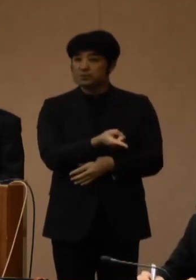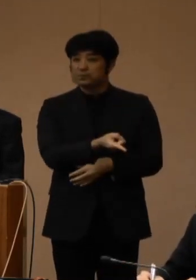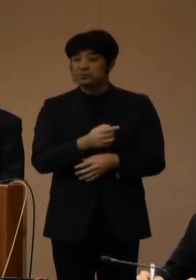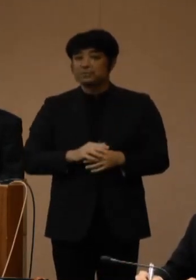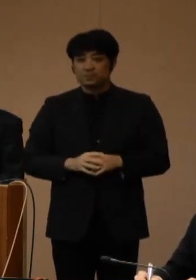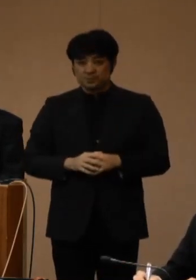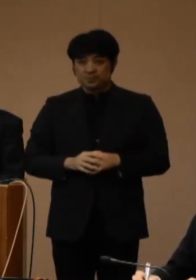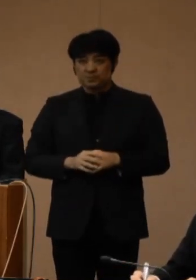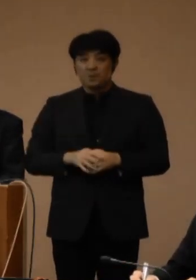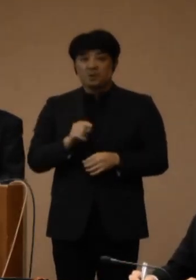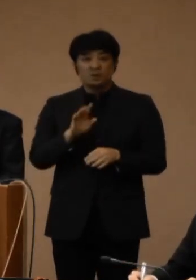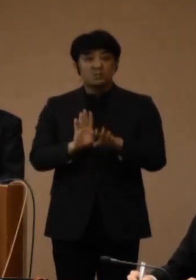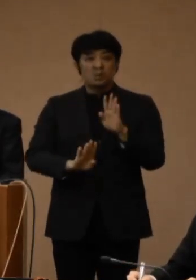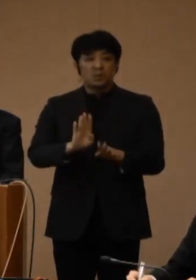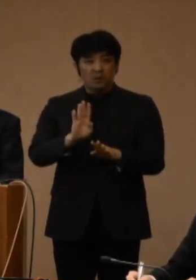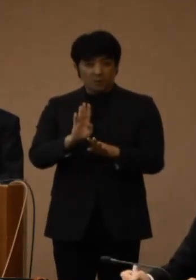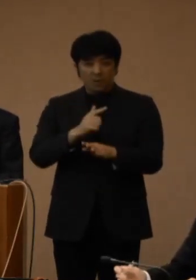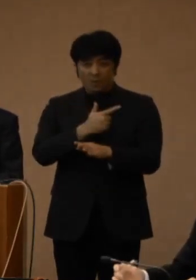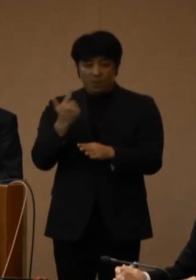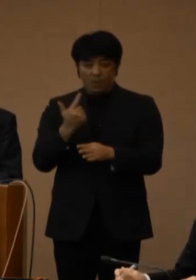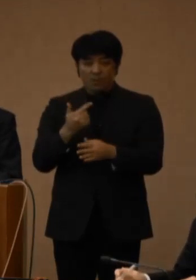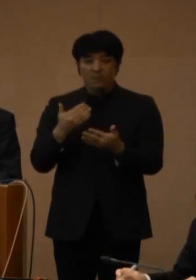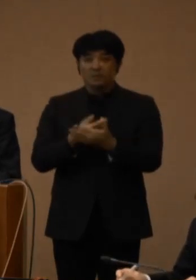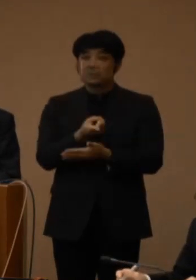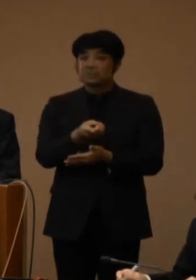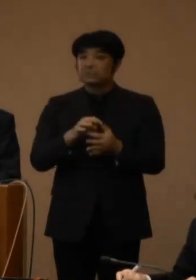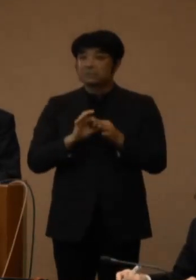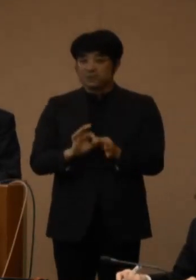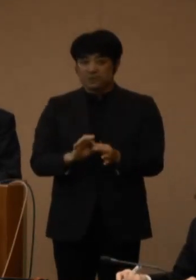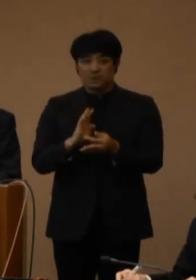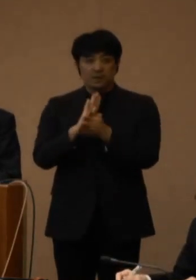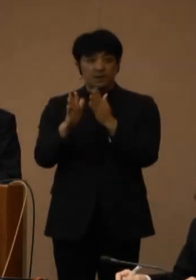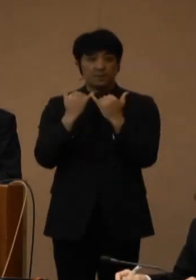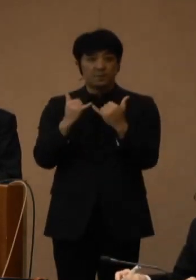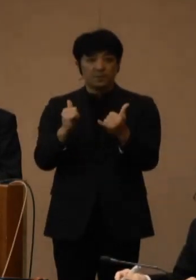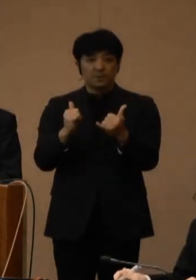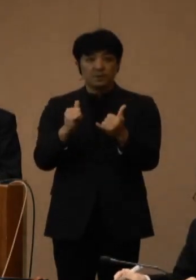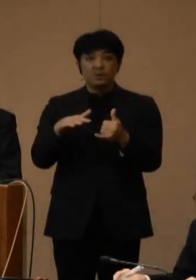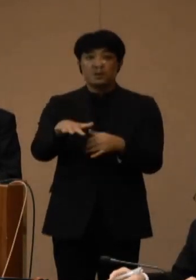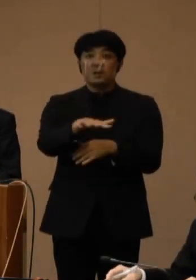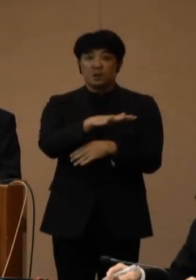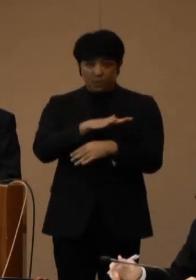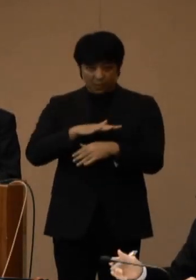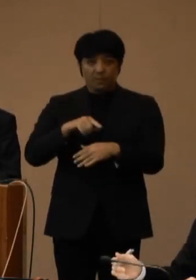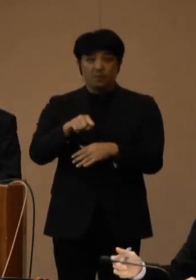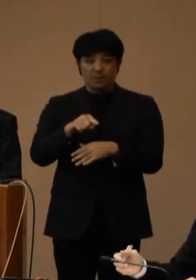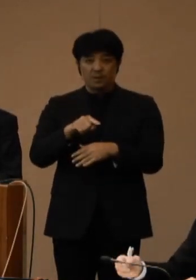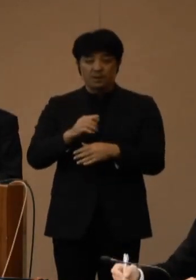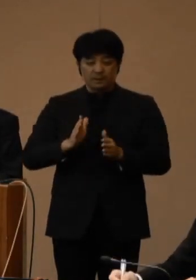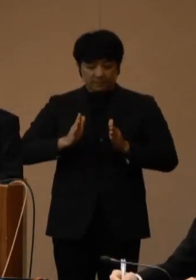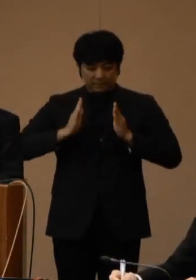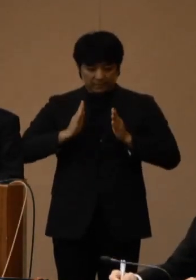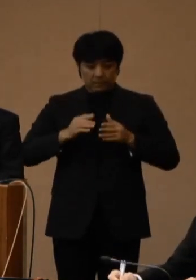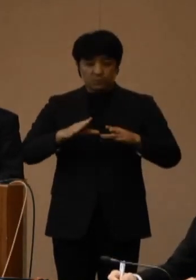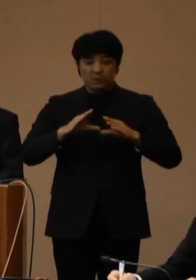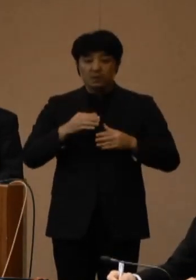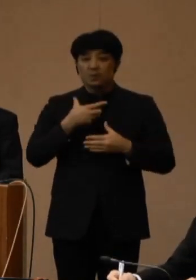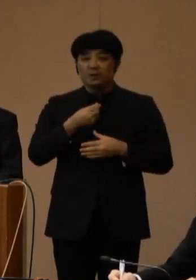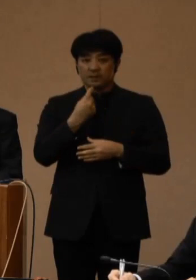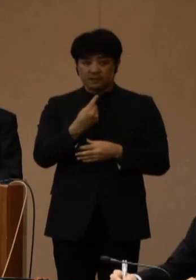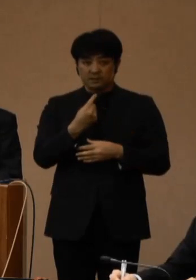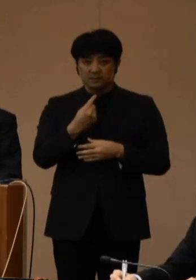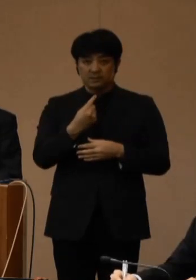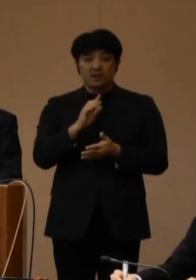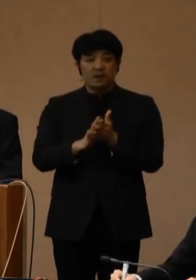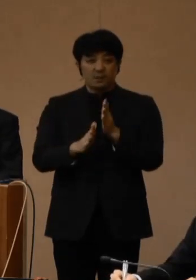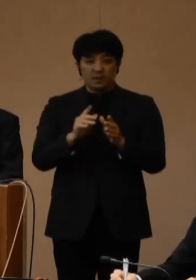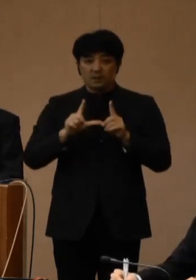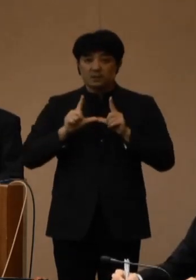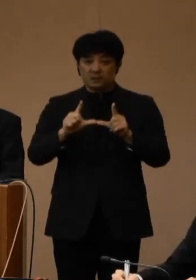事態は深刻です。県民の皆様も深刻に捉えてくださるよう改めて訴えます。